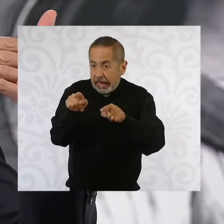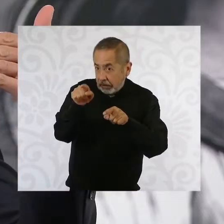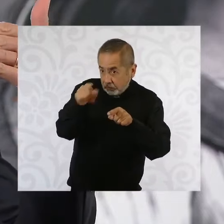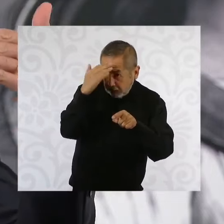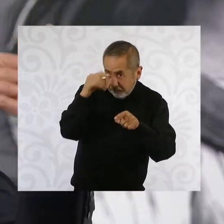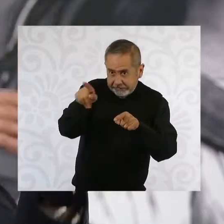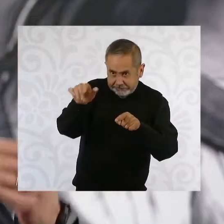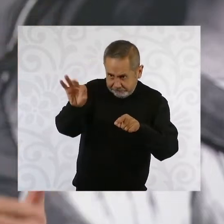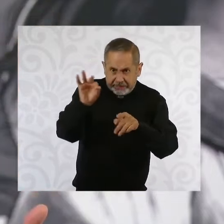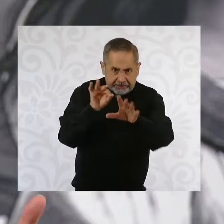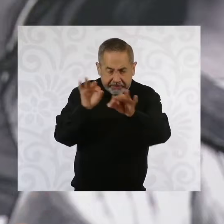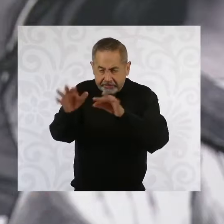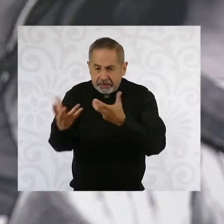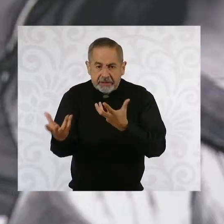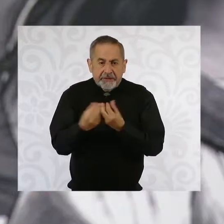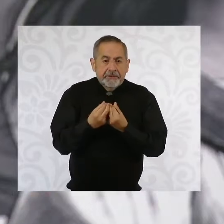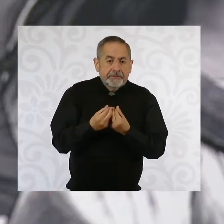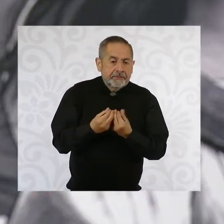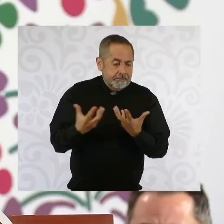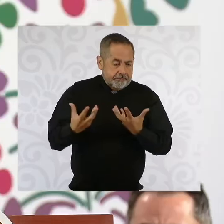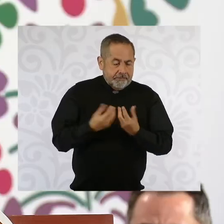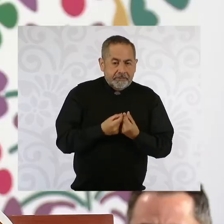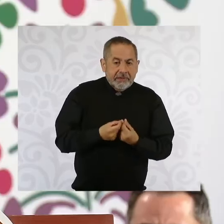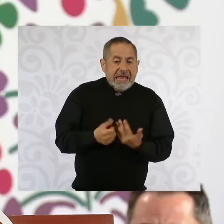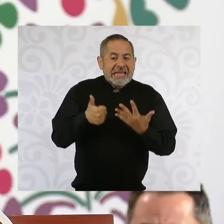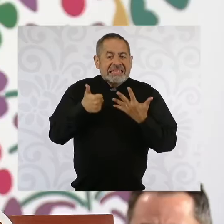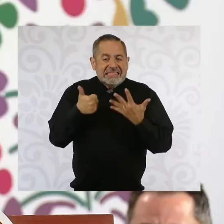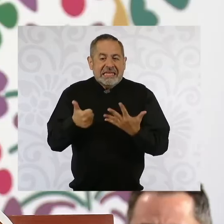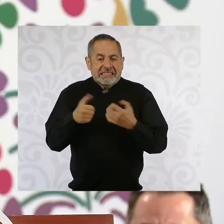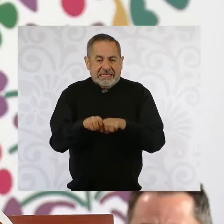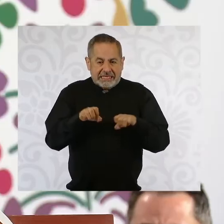en lo que estamos creando seis diferentes vertientes de trabajo algunos se encargarán